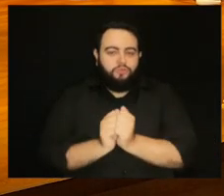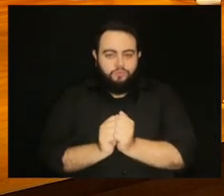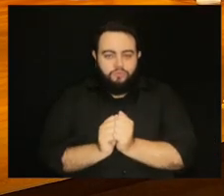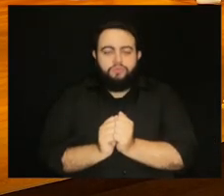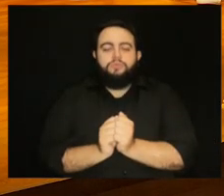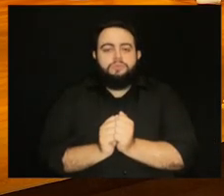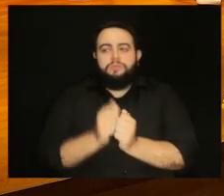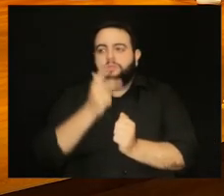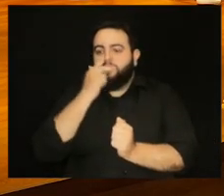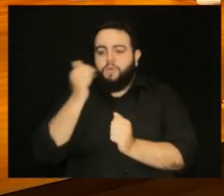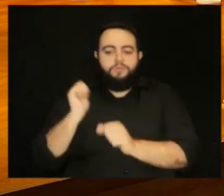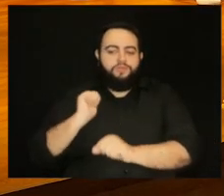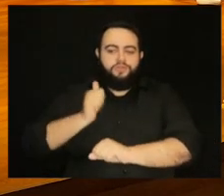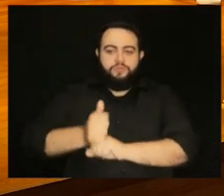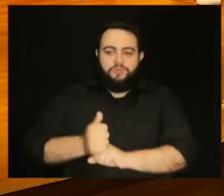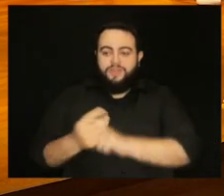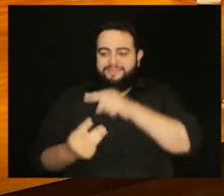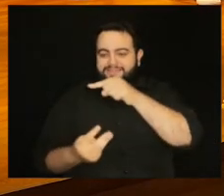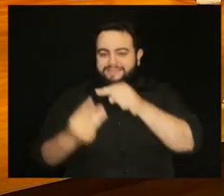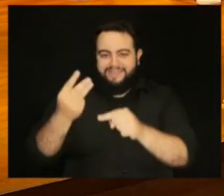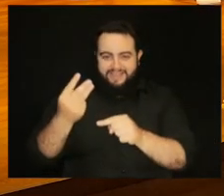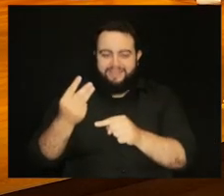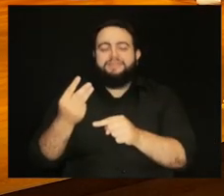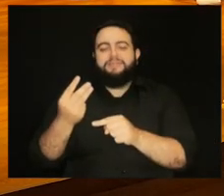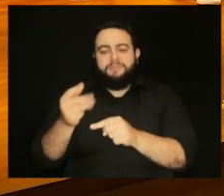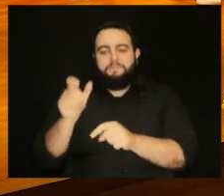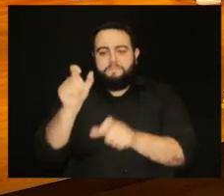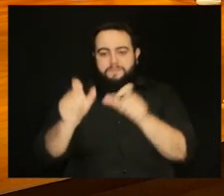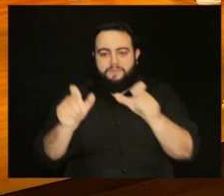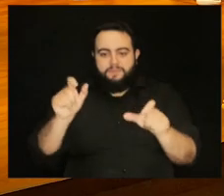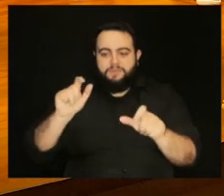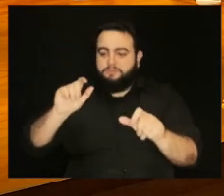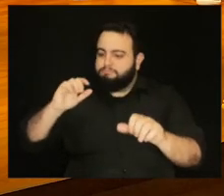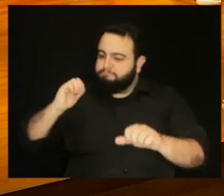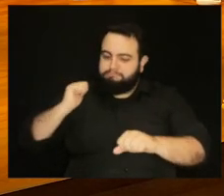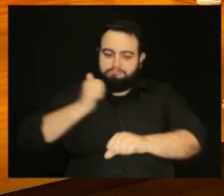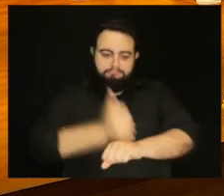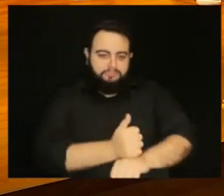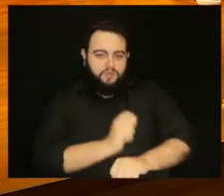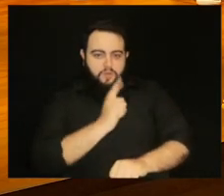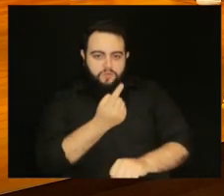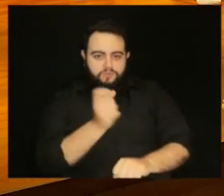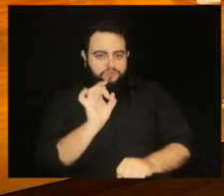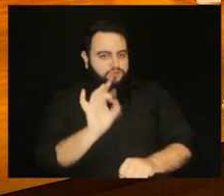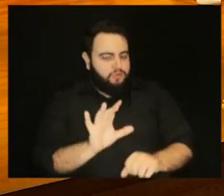bumbo, o outro tocava a caixa e o outro tocava o prato. Na Jazz Band o cara tocava tudo, na bateria o